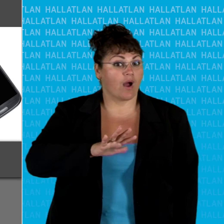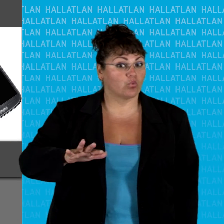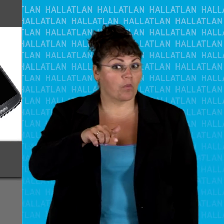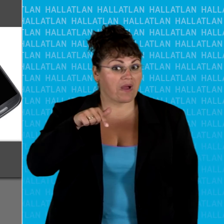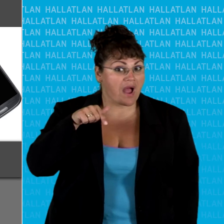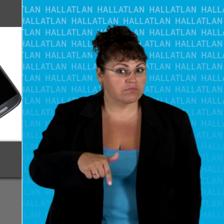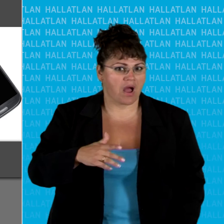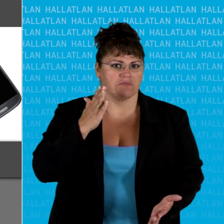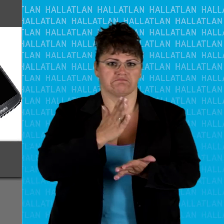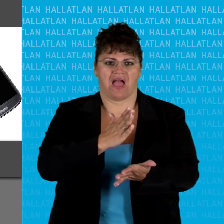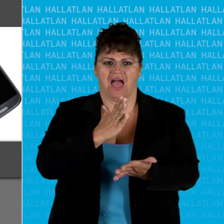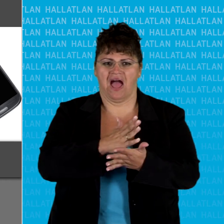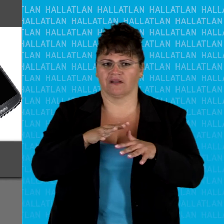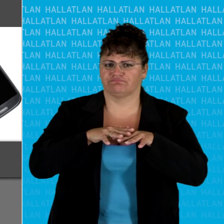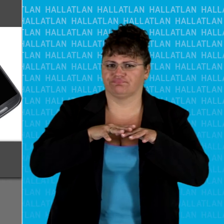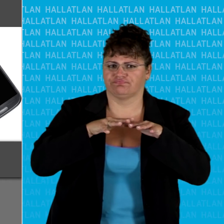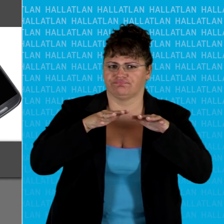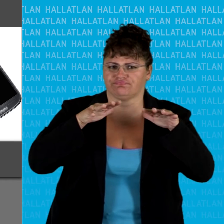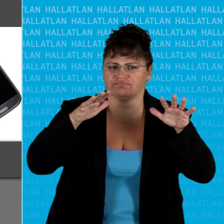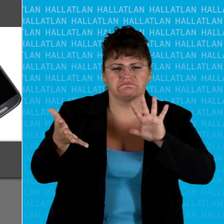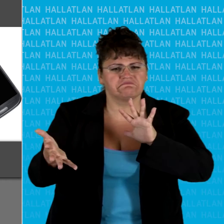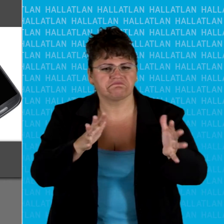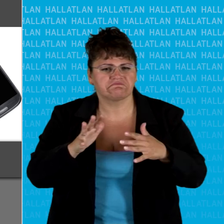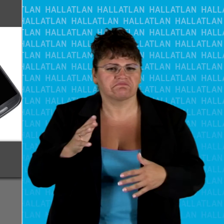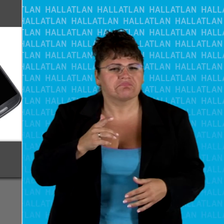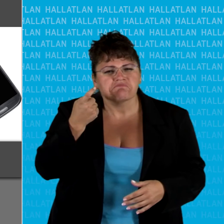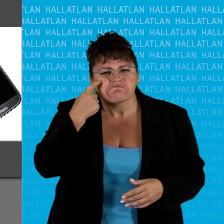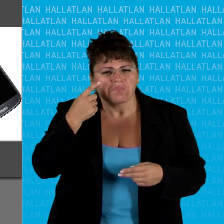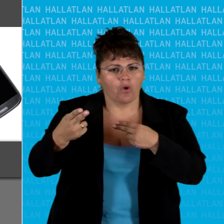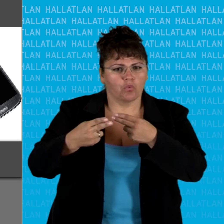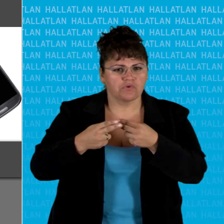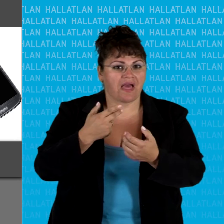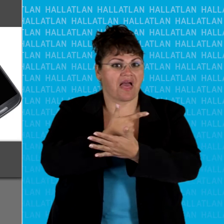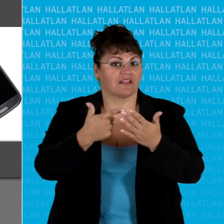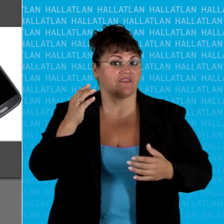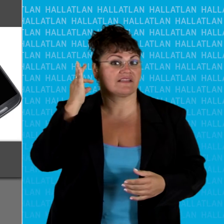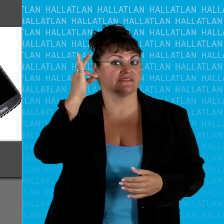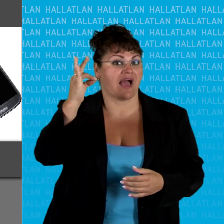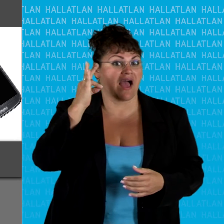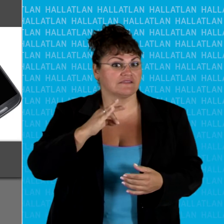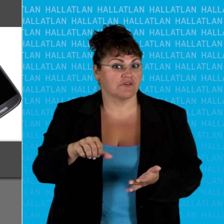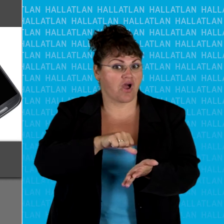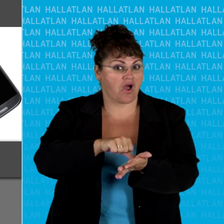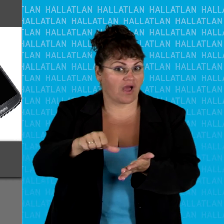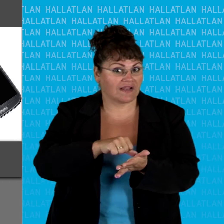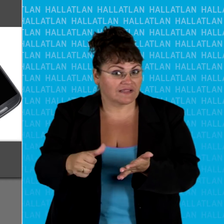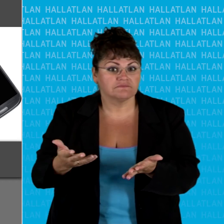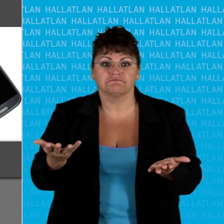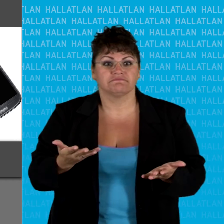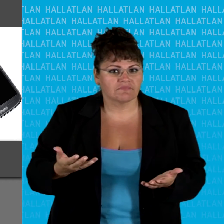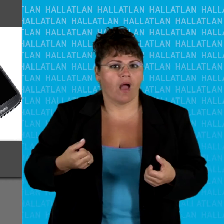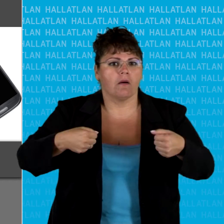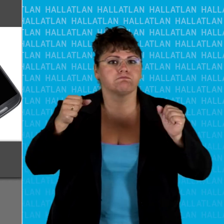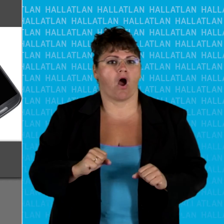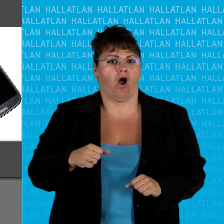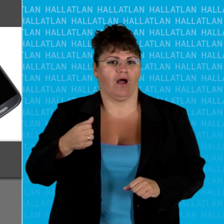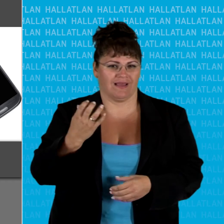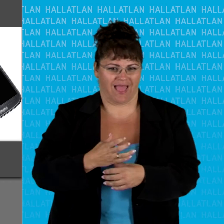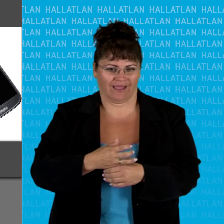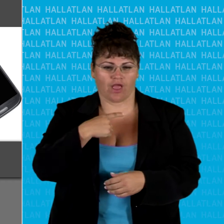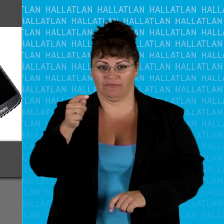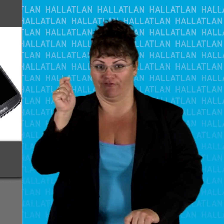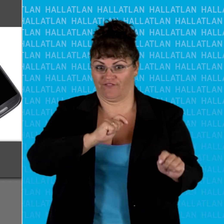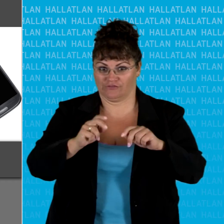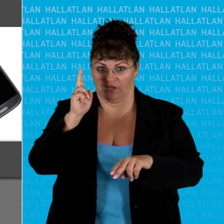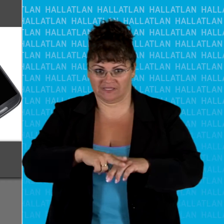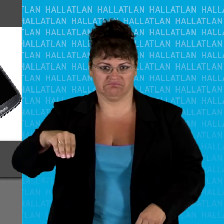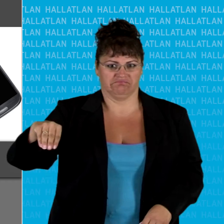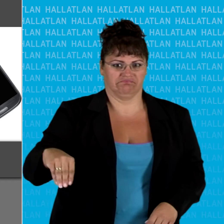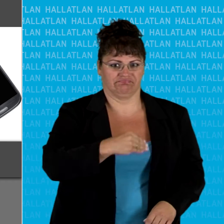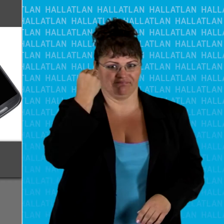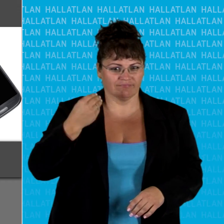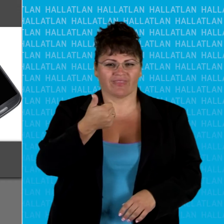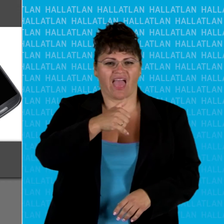Közel 70 százalékkal többször fizettek Európában egyérintéses bankkártyával a vásárlók,